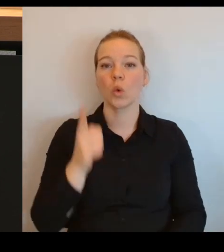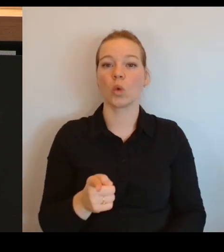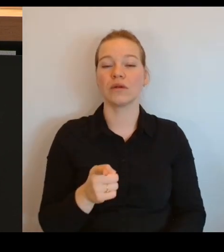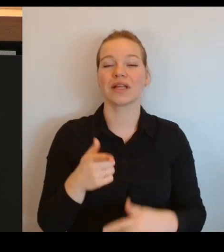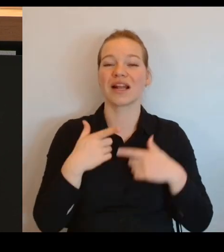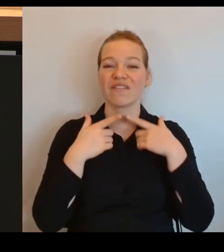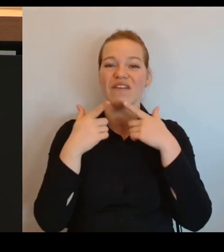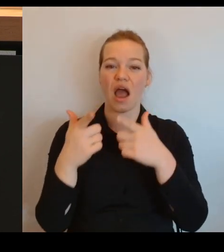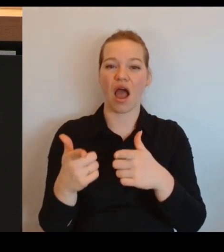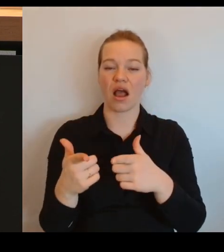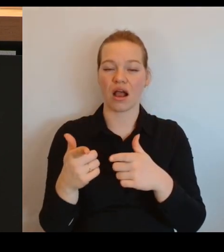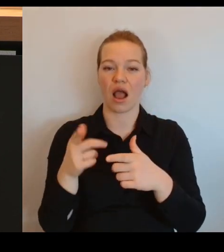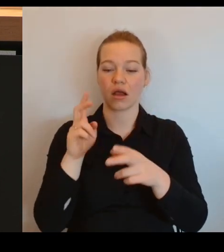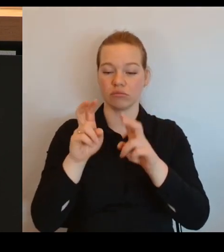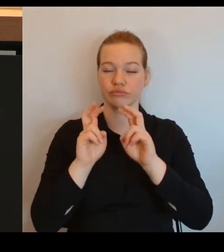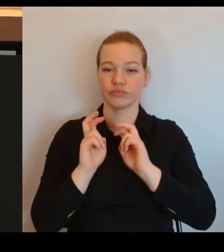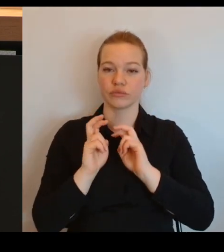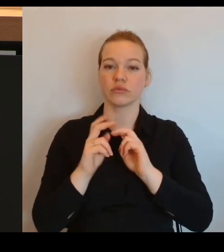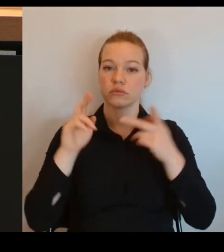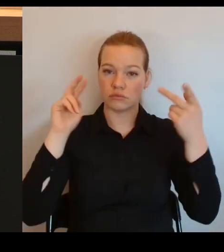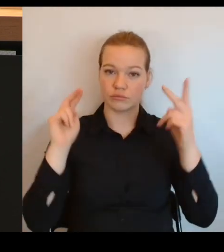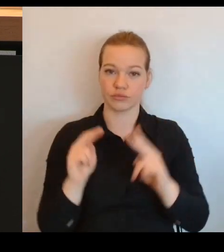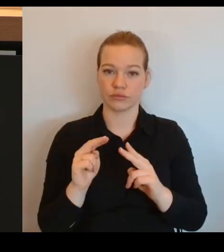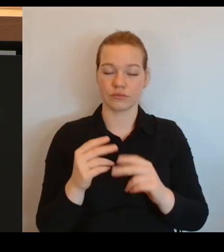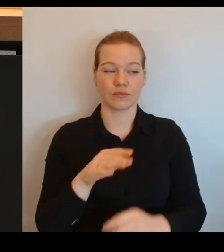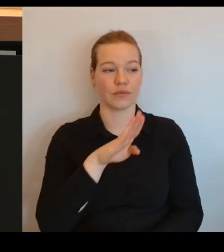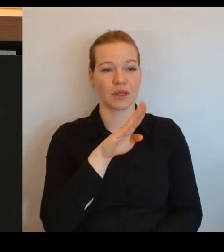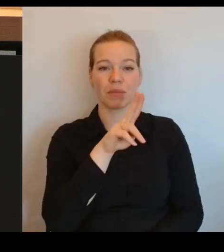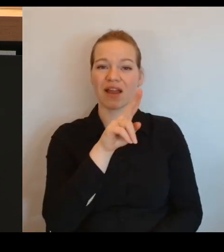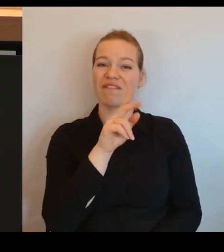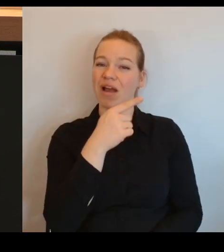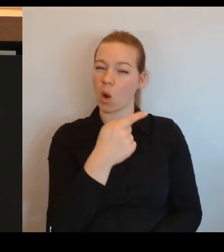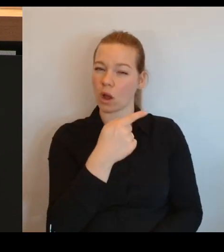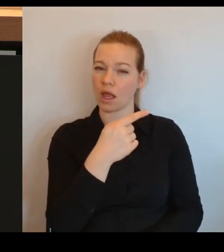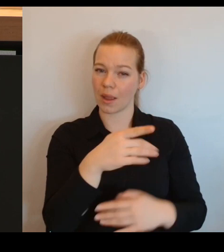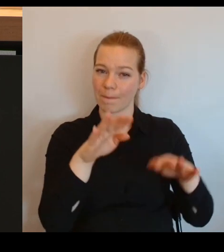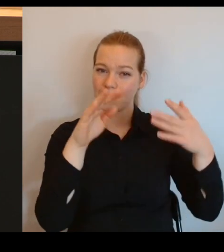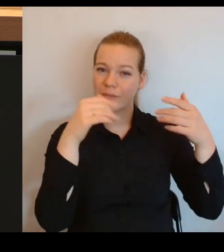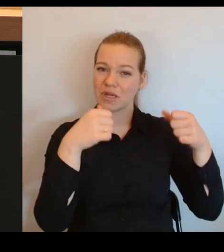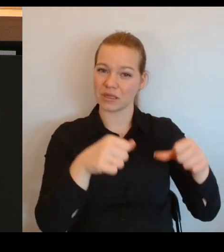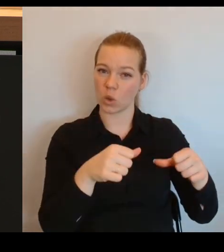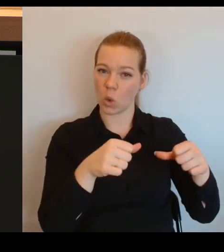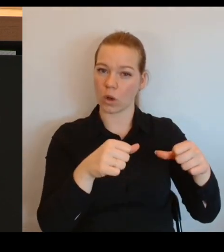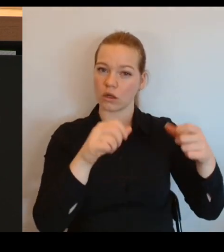senkt auch den Stress fürs Fahrpersonal und es erhöht die Pünktlichkeit im ÖPNV und macht Ihnen damit also wie